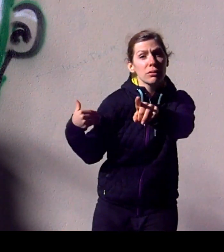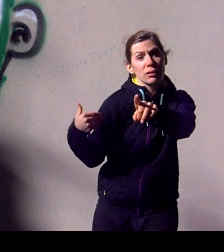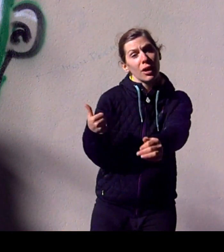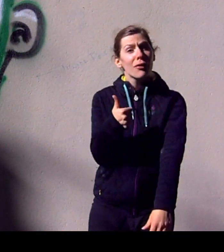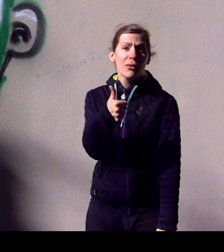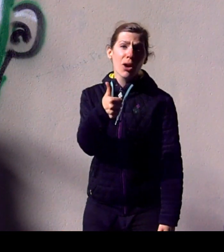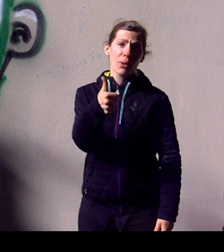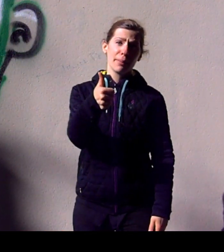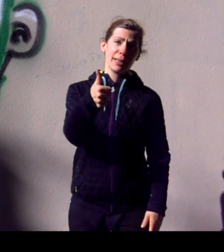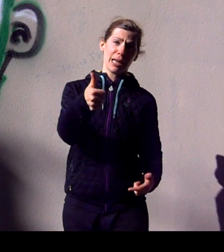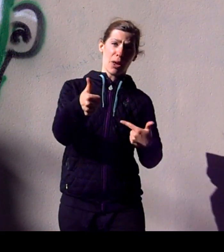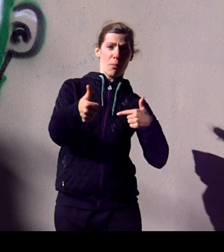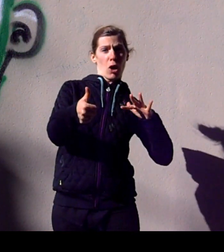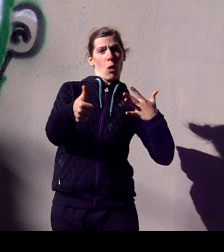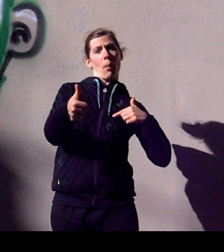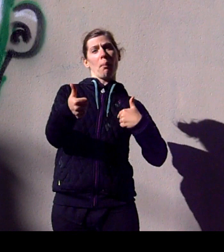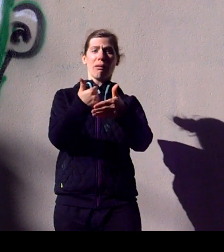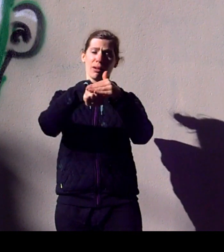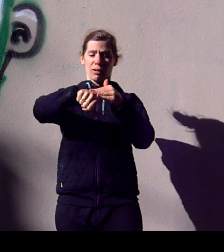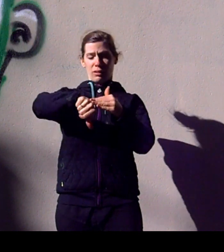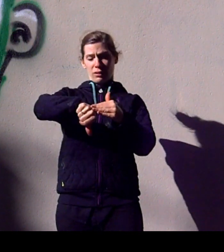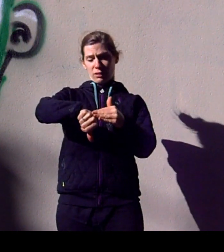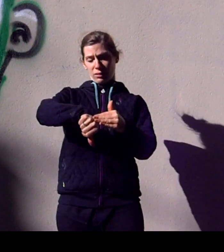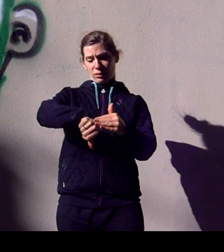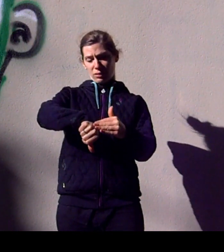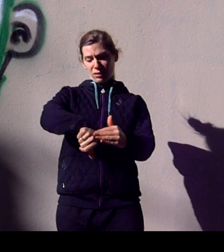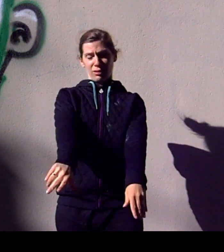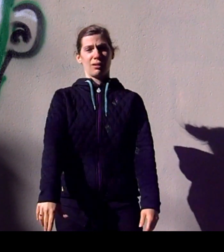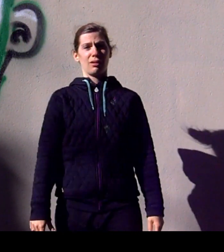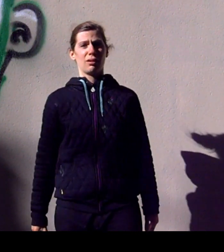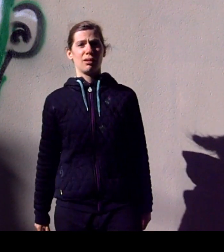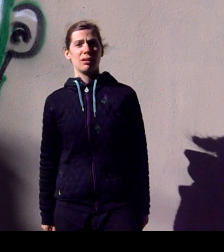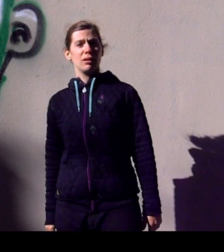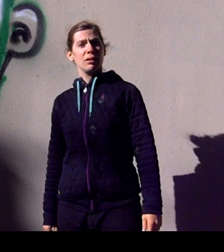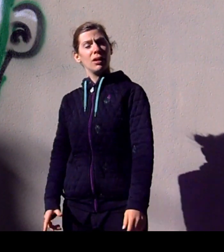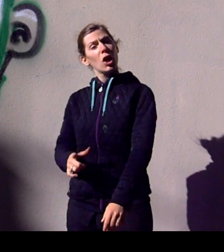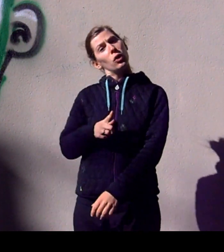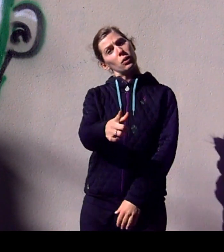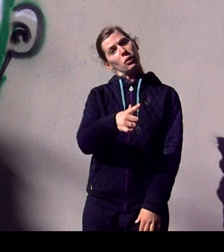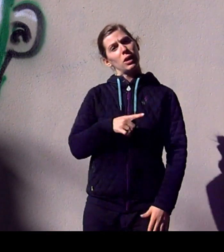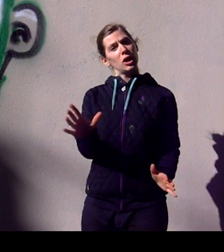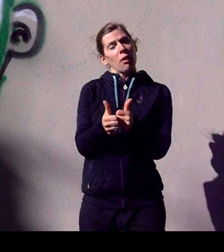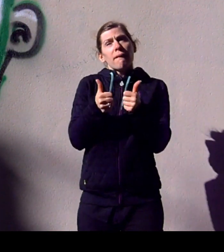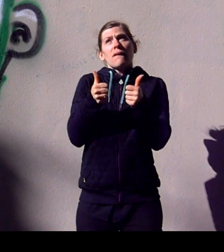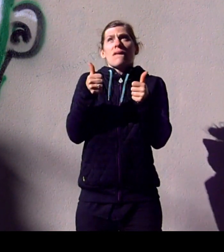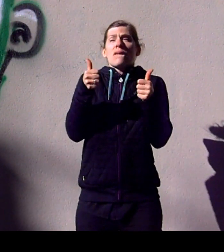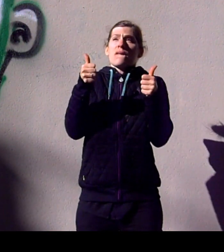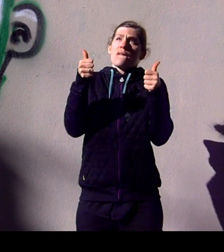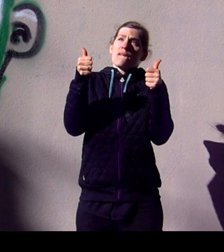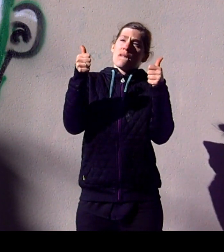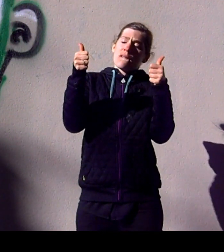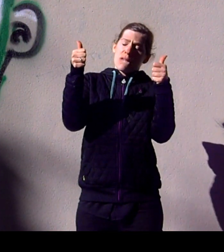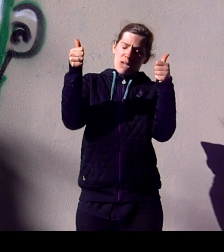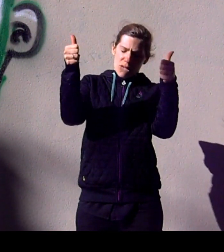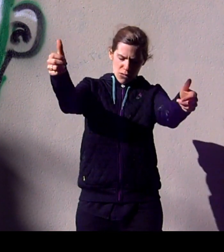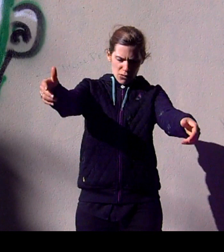Tu étais formidable, j'étais fort minable Nous étions formidables